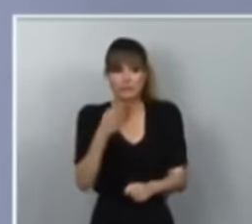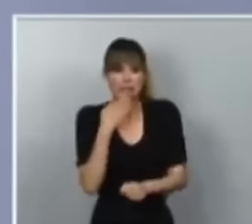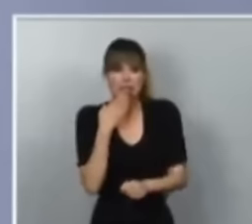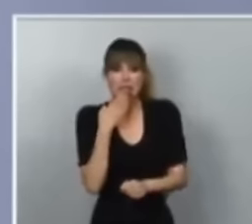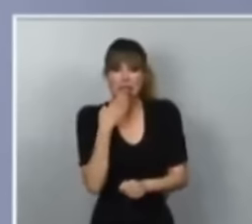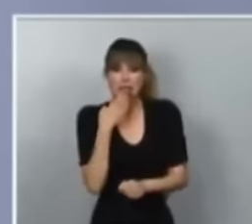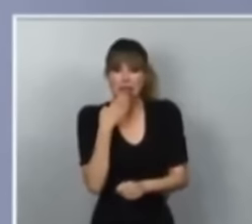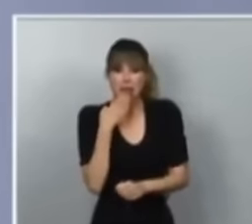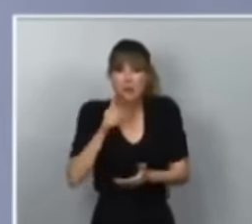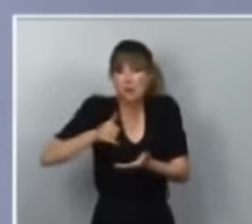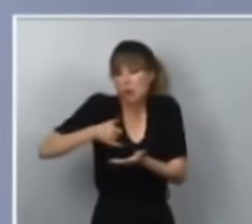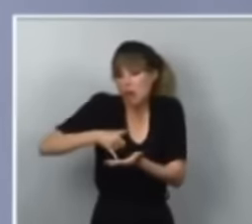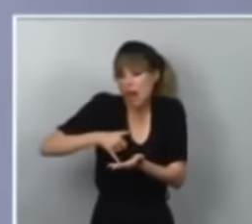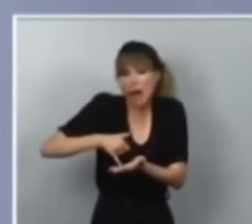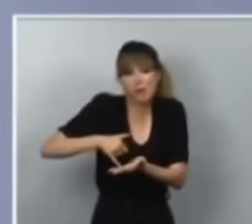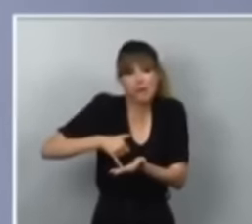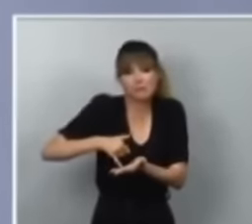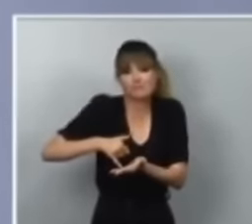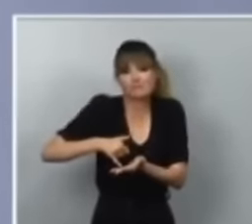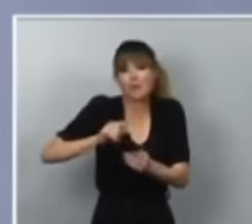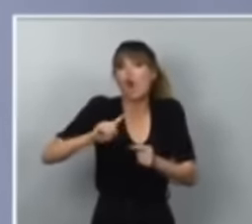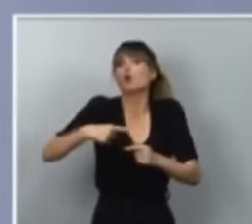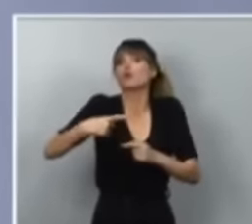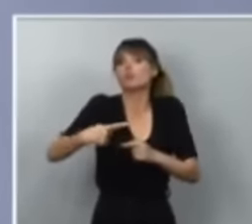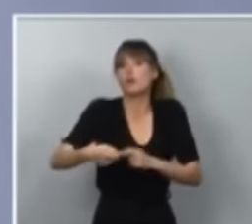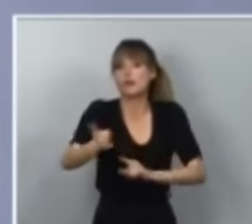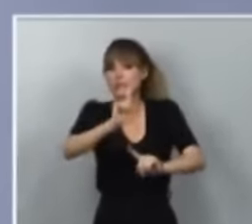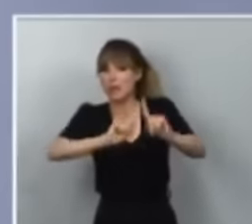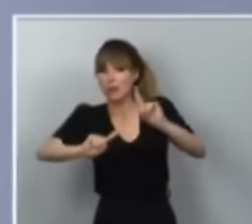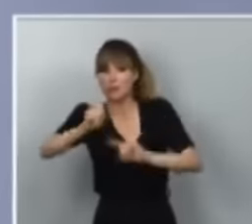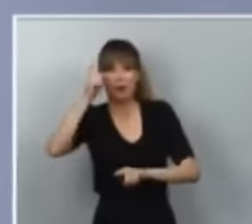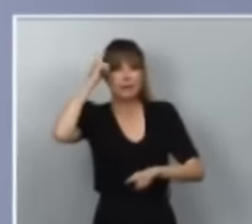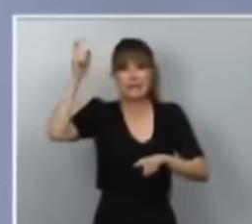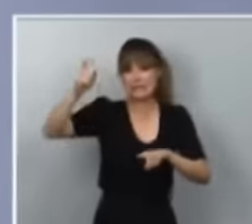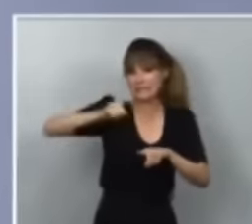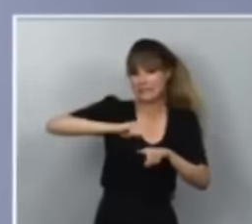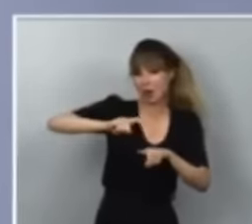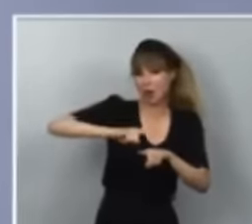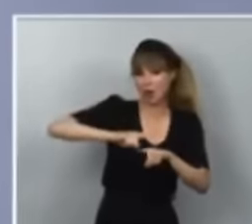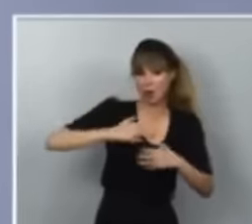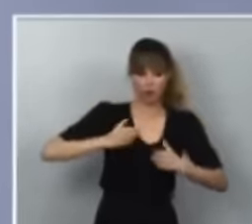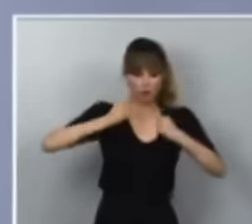muy vulnerables eh está generando problemas eh psicológicos problemas de Salud Mental problemas